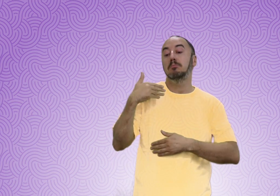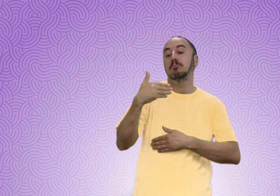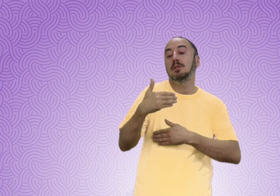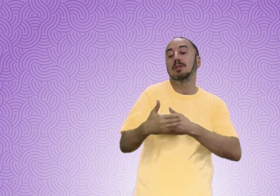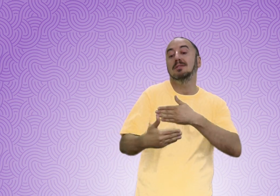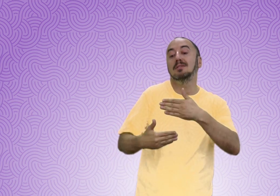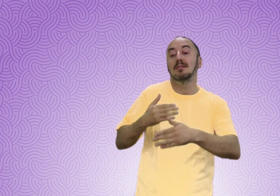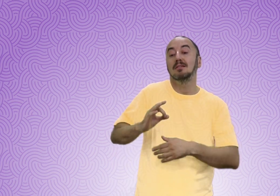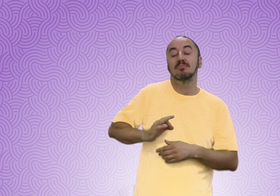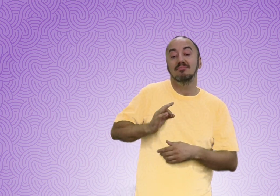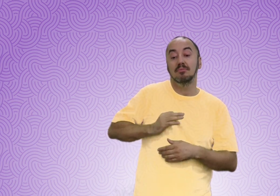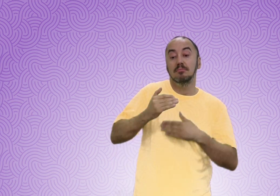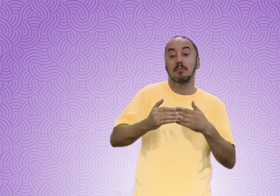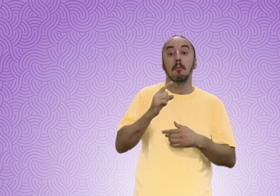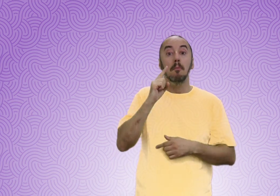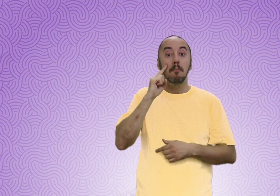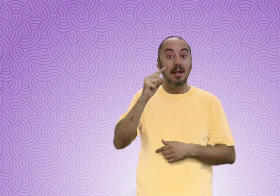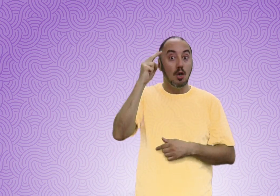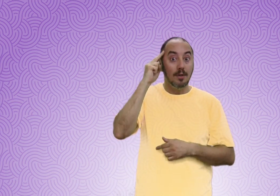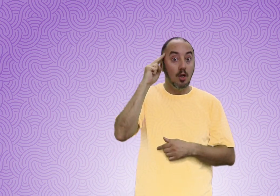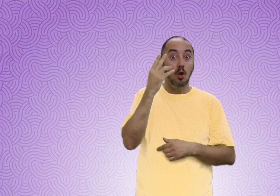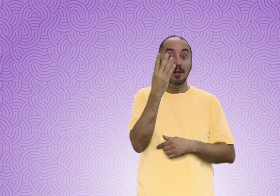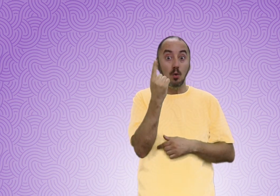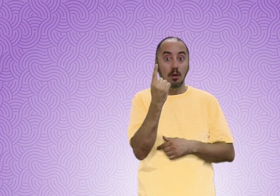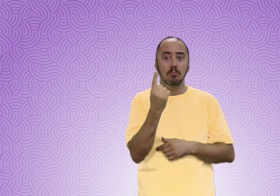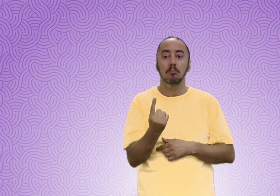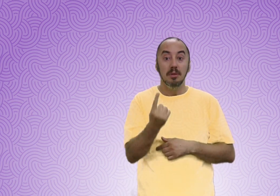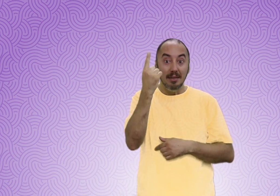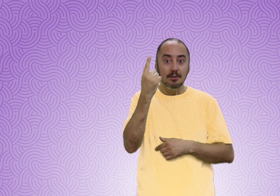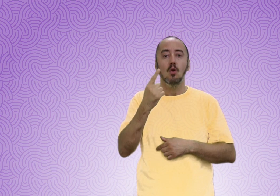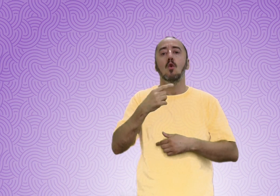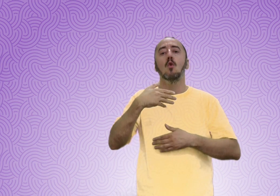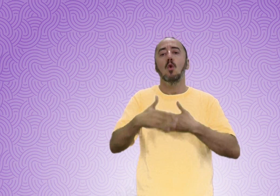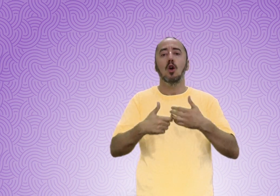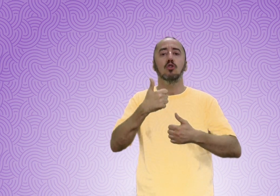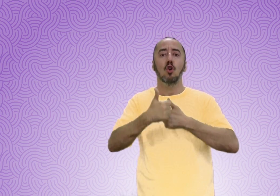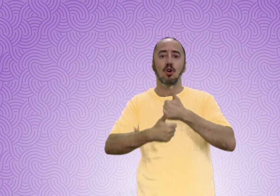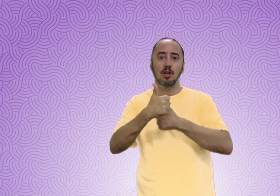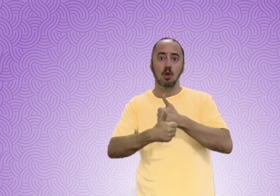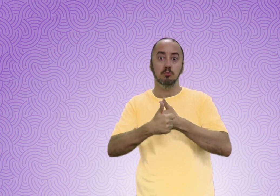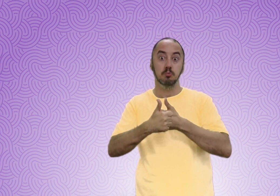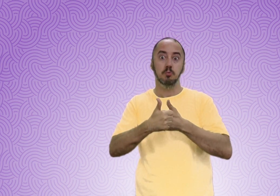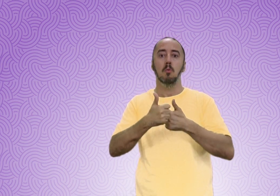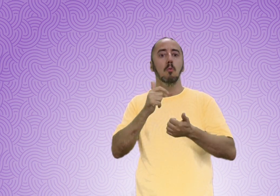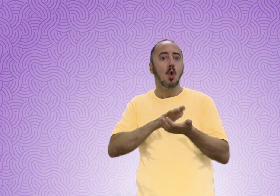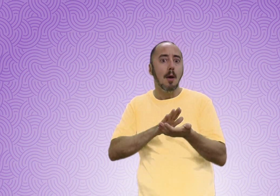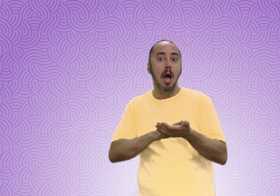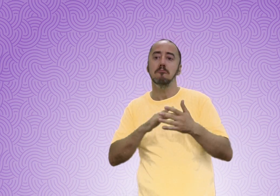Nuevamente, el gobierno lo volvió a prohibir. Así sucedió hasta 1941, que es la primera vez que se juega